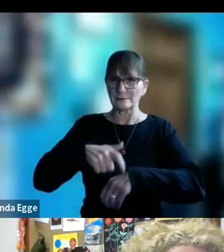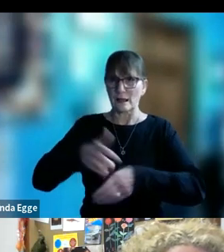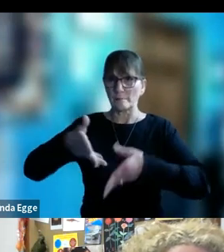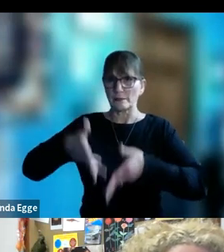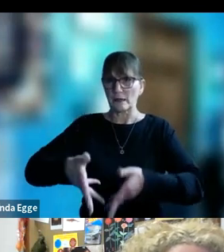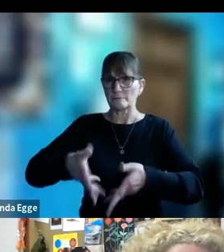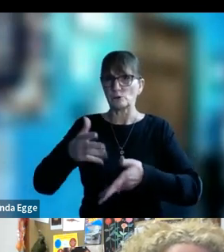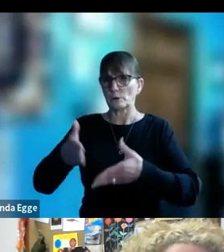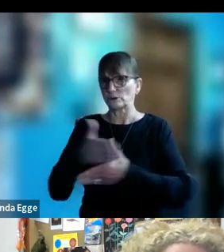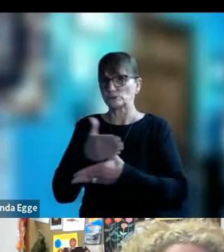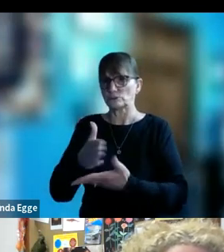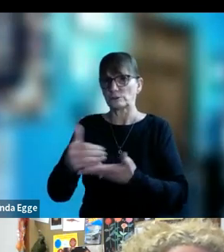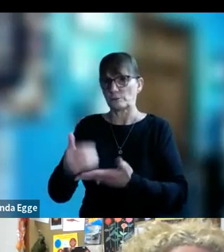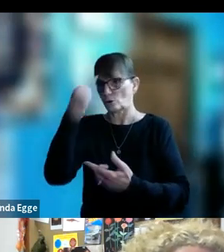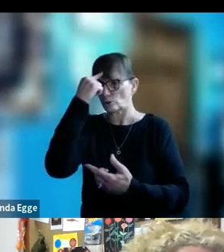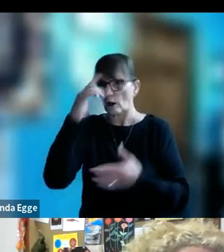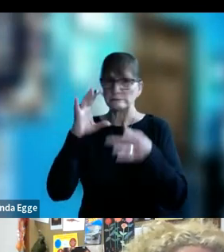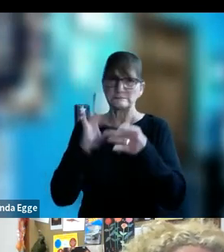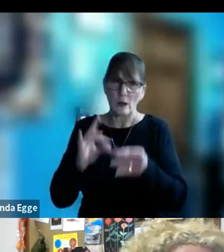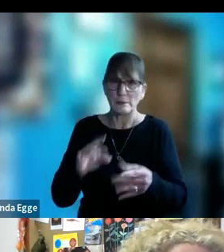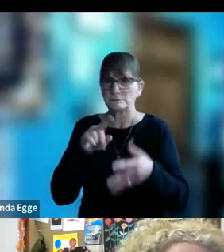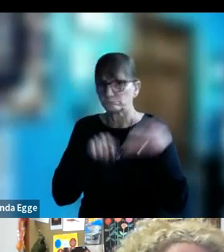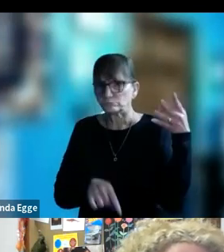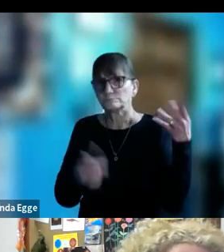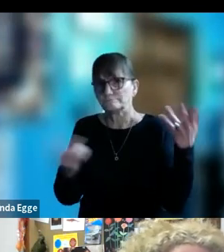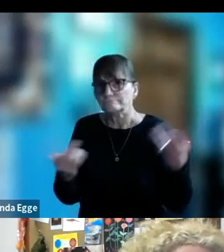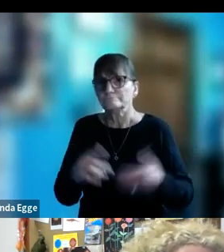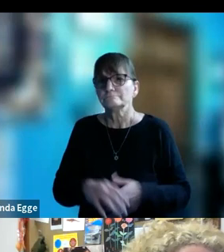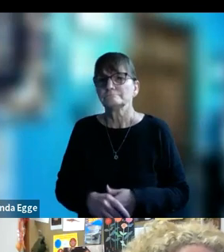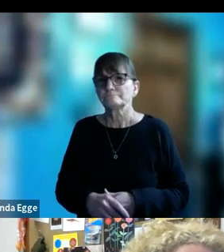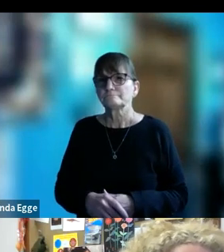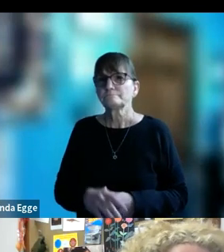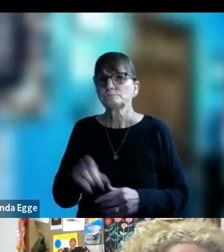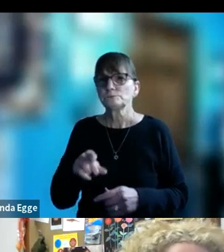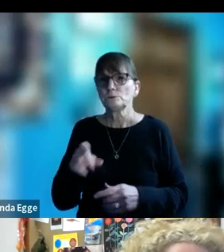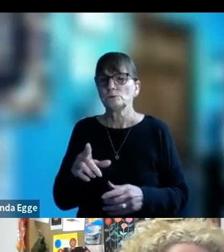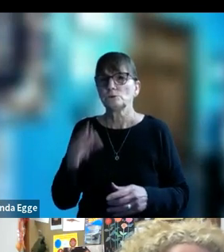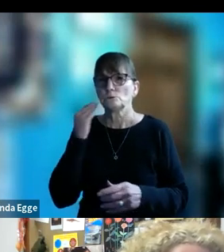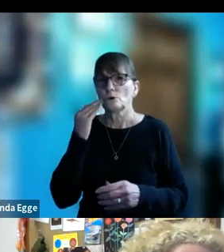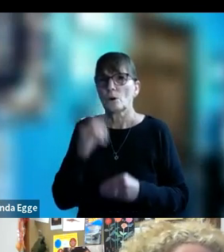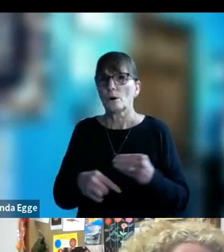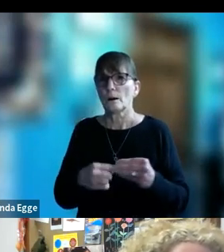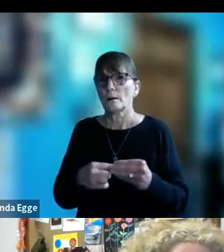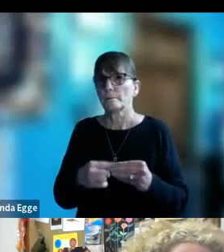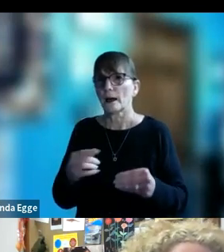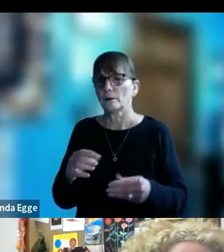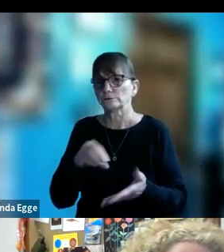si pudieran compartir algunas de sus ideas o comentarios sobre lo que los participantes deberían saber sobre la documentación.